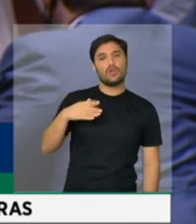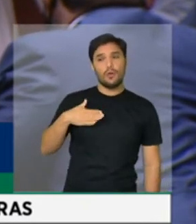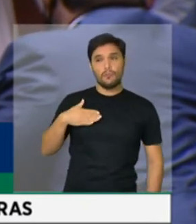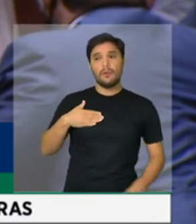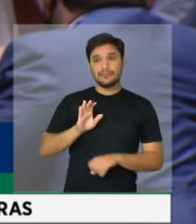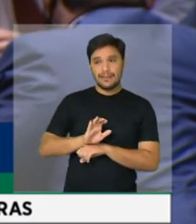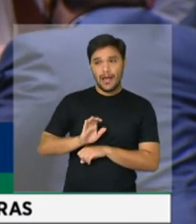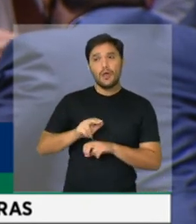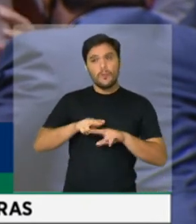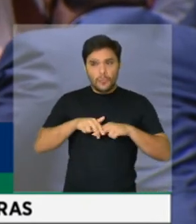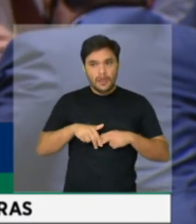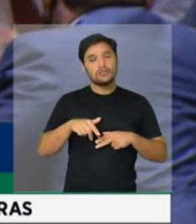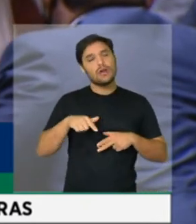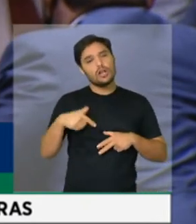É FUNDAMENTAL QUE O RIO SÃO FRANCISCO SEJA RIVALIZADO. ELE